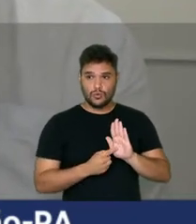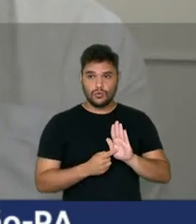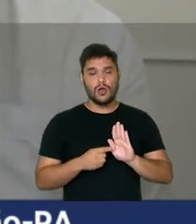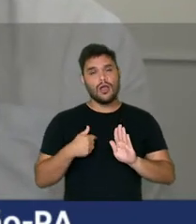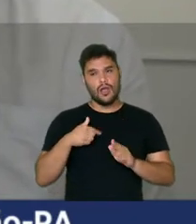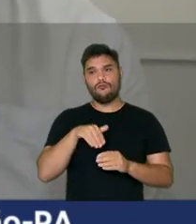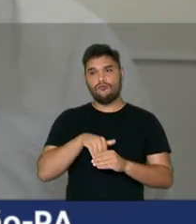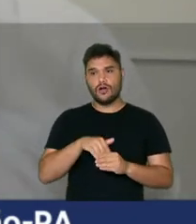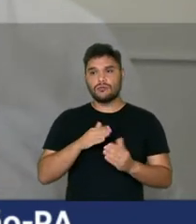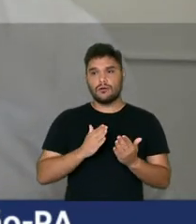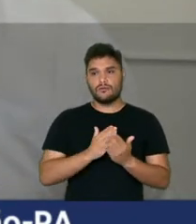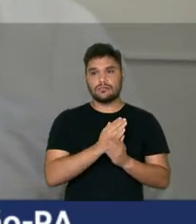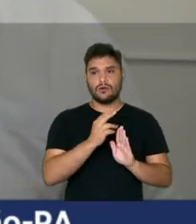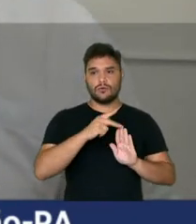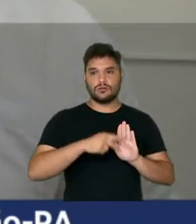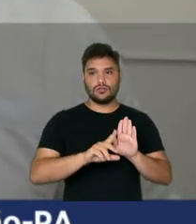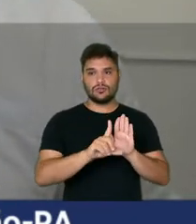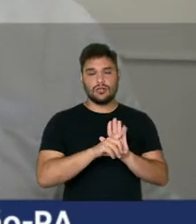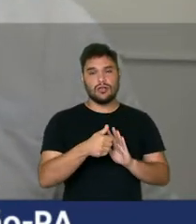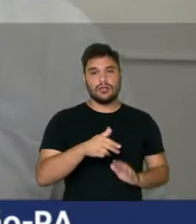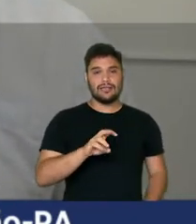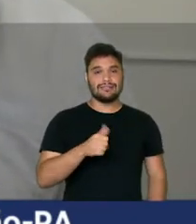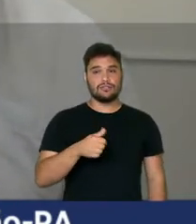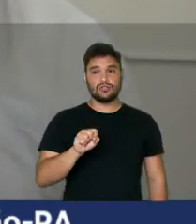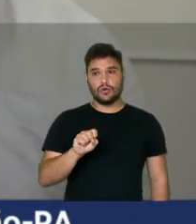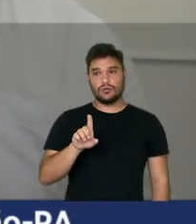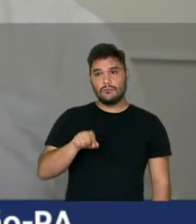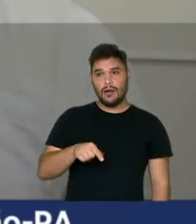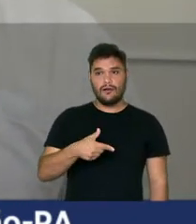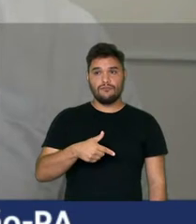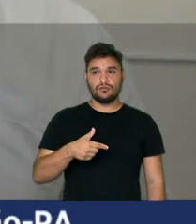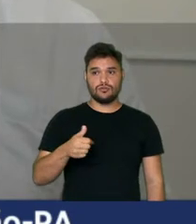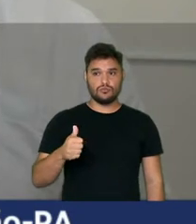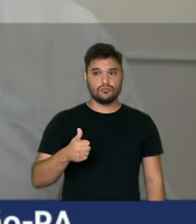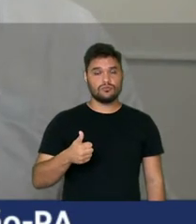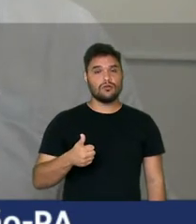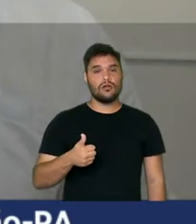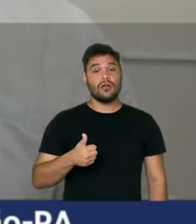DE CULTURA. NO MÉRITO, VOTO PELA APROVAÇÃO DO PROJETO DE